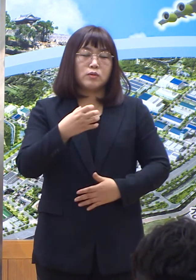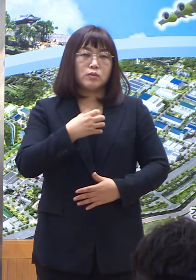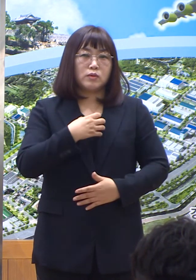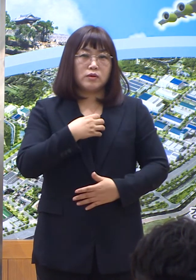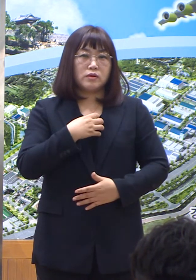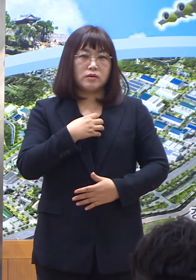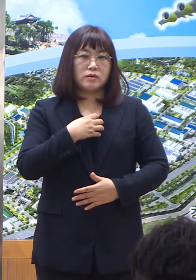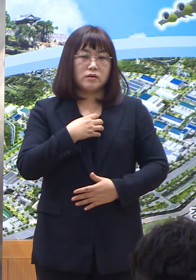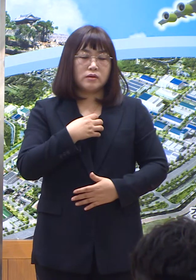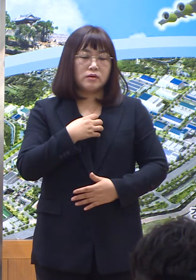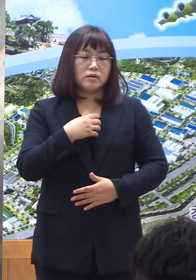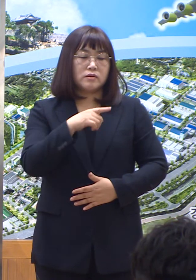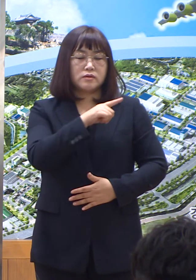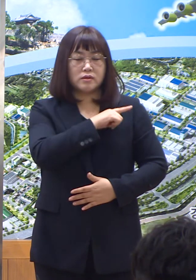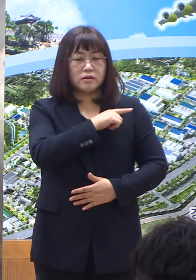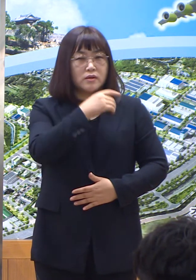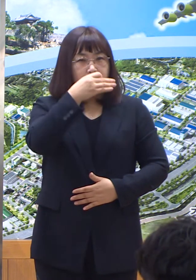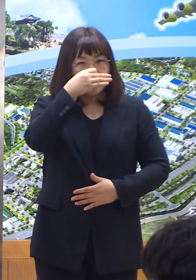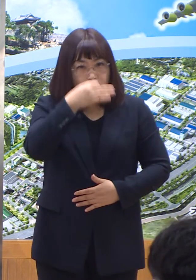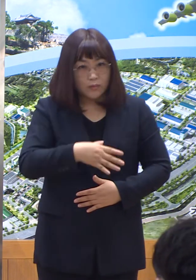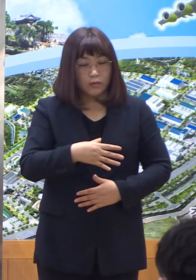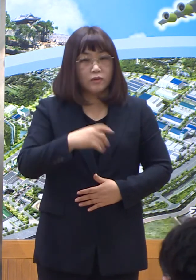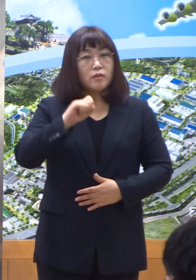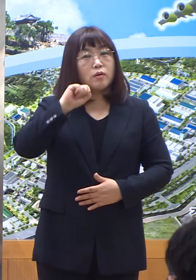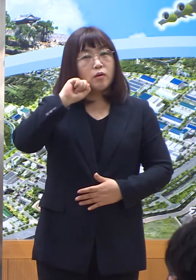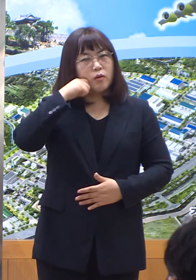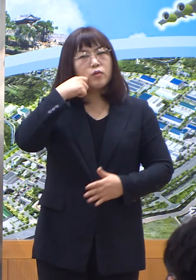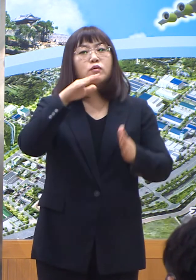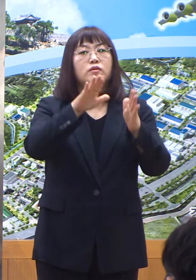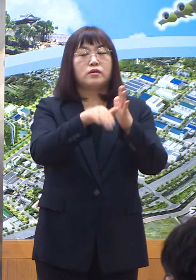모두 힘들고 어려운 시기입니다.